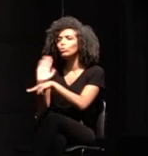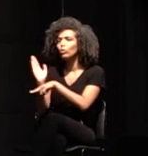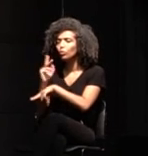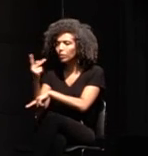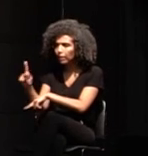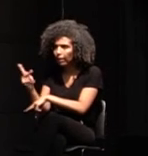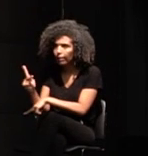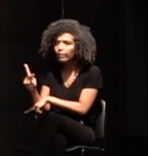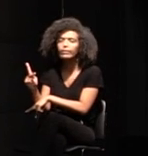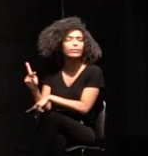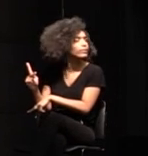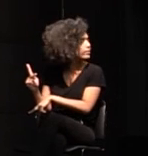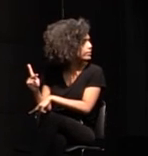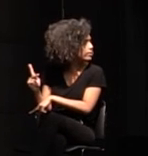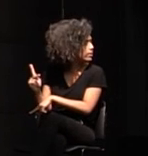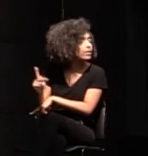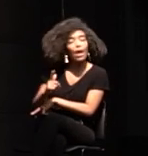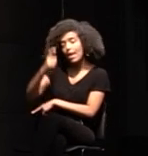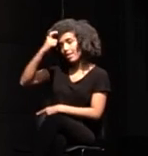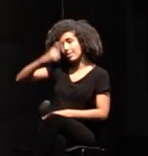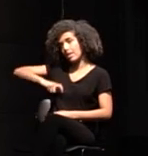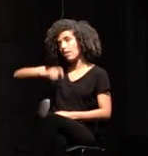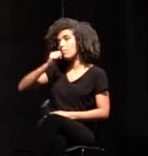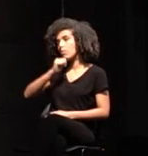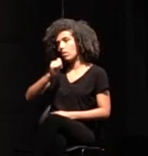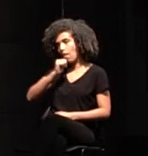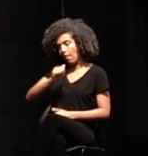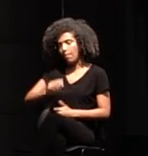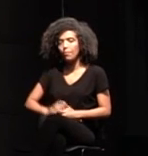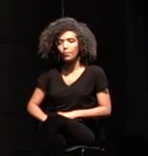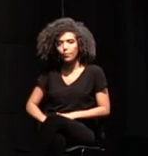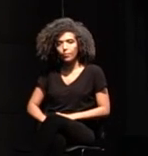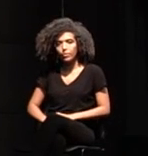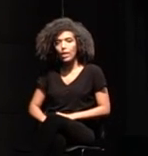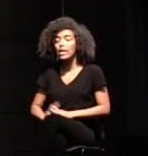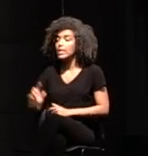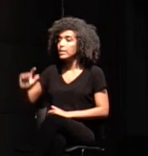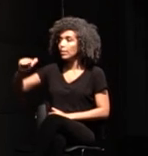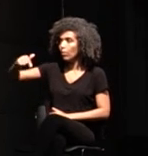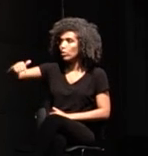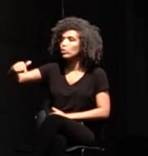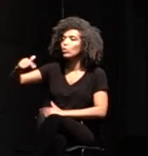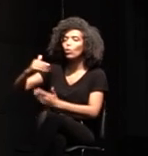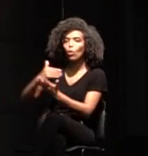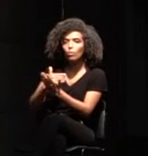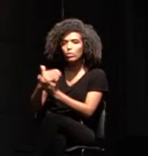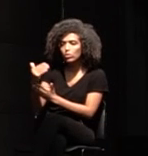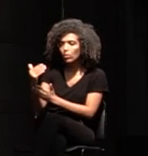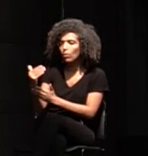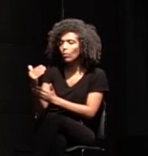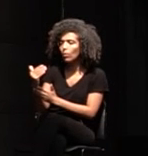é Ser Mulher e depois chegaram as digitalizações que vimos hoje